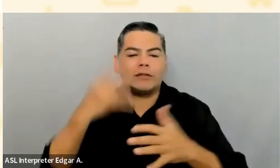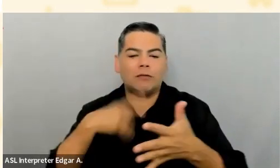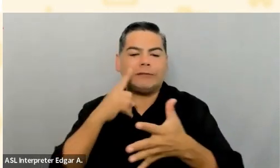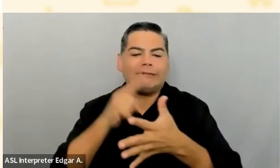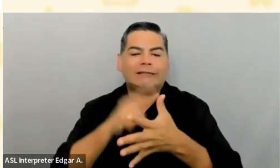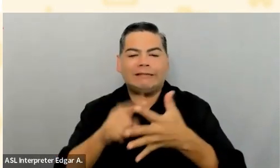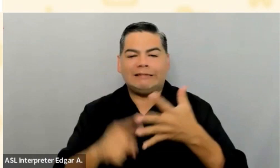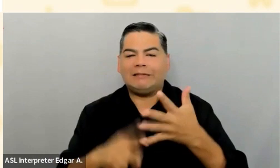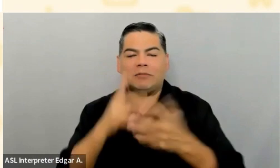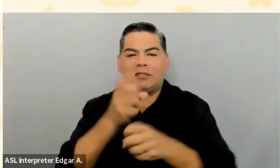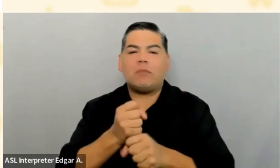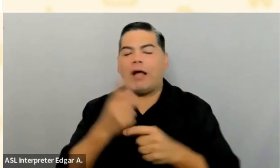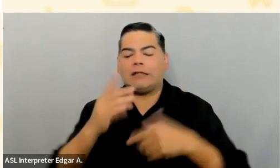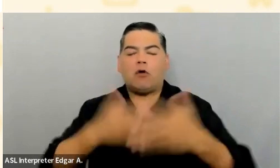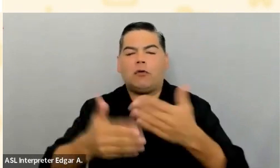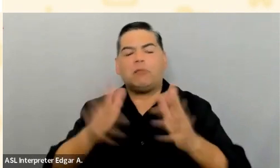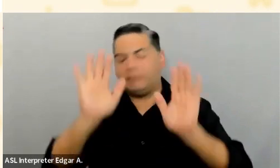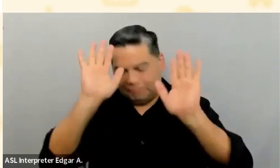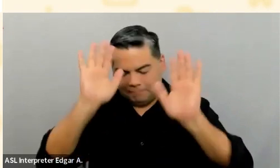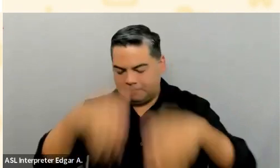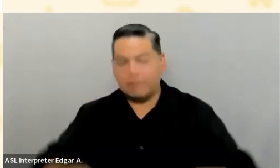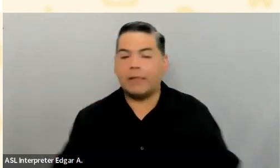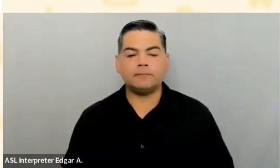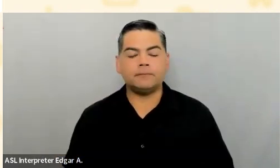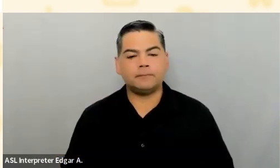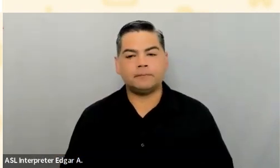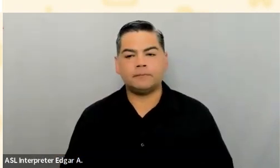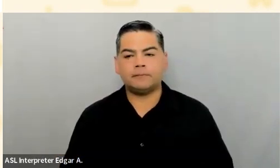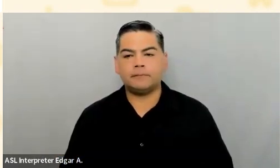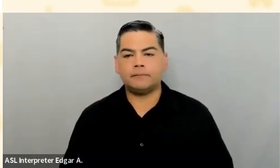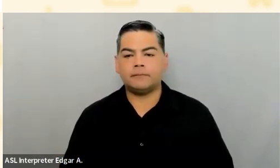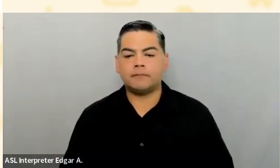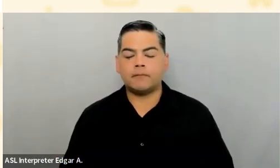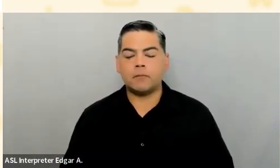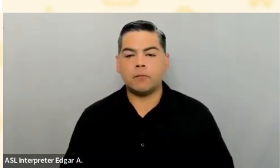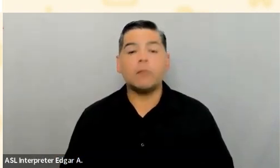Así que para la historia, ATAG fue publicada